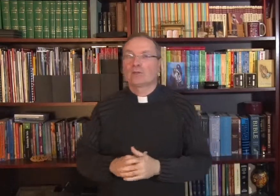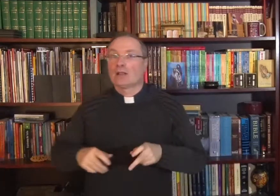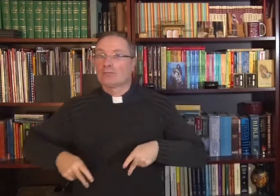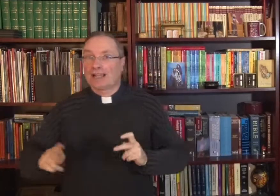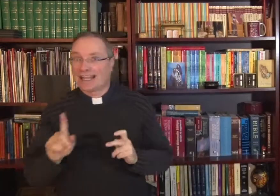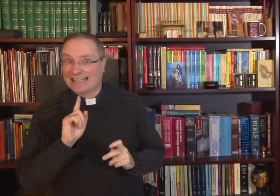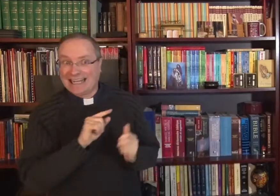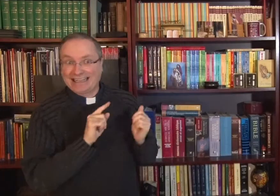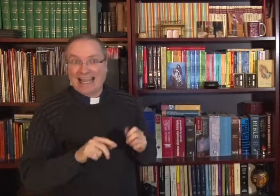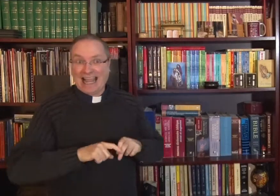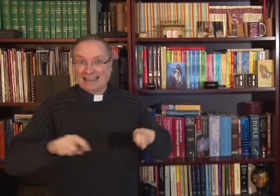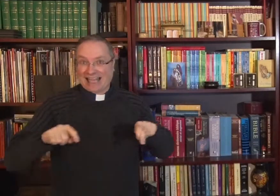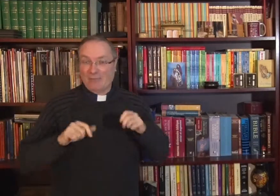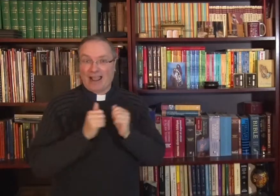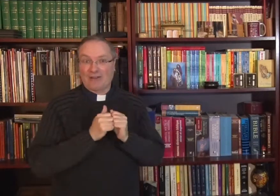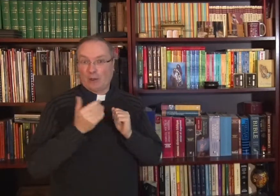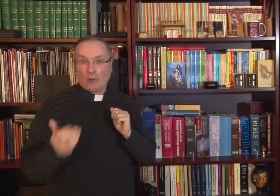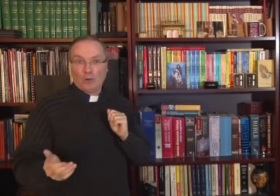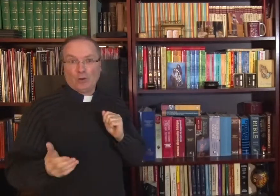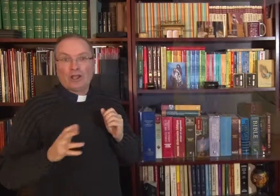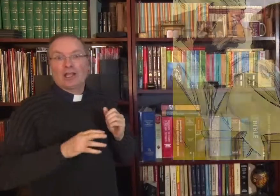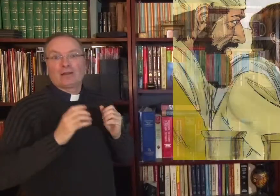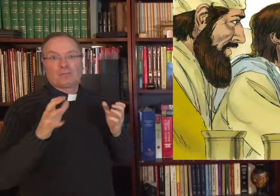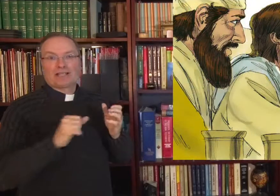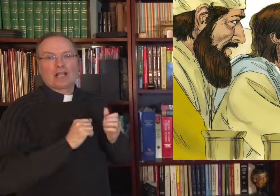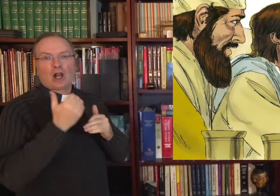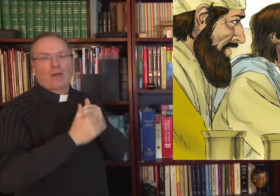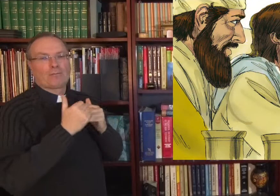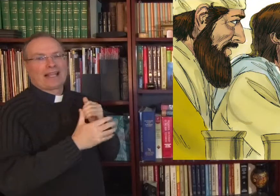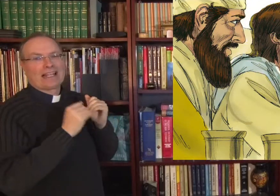Pendant qu’il était à table avec eux, il prit le pain et,